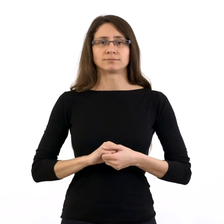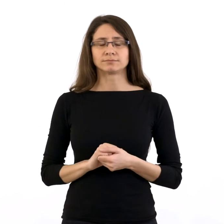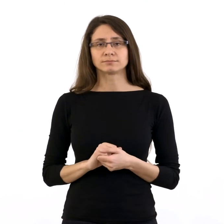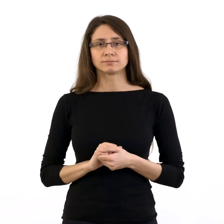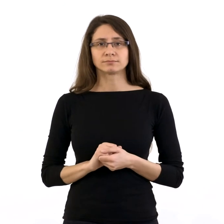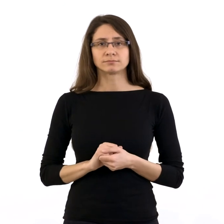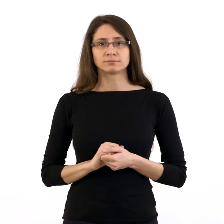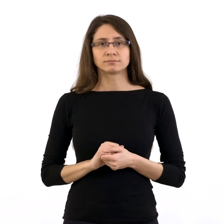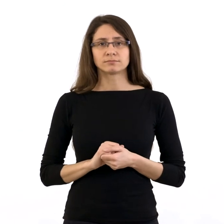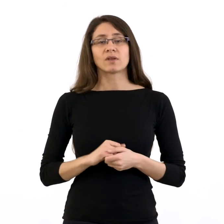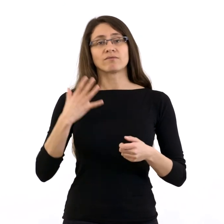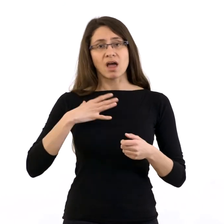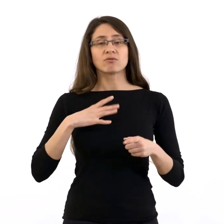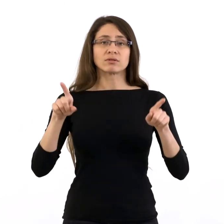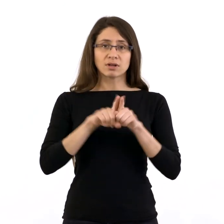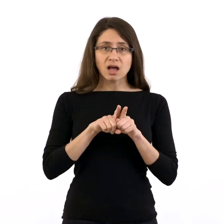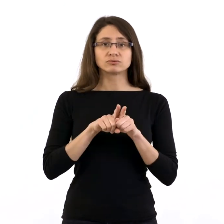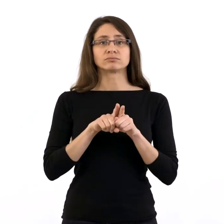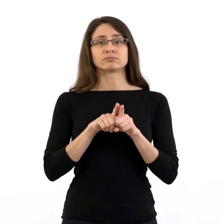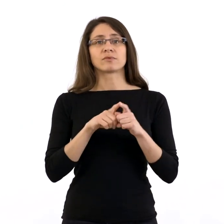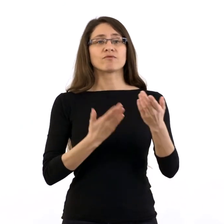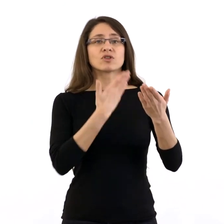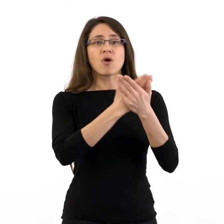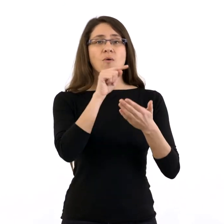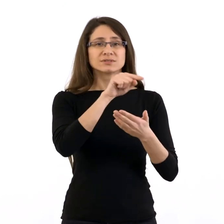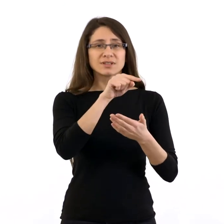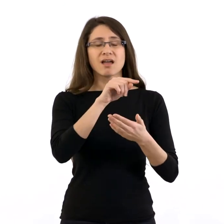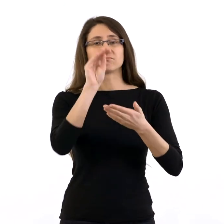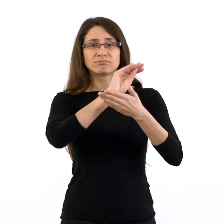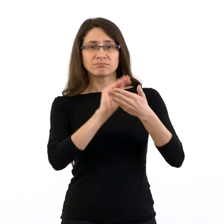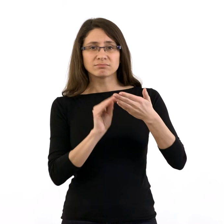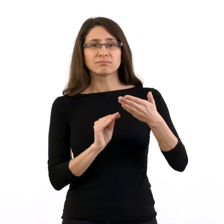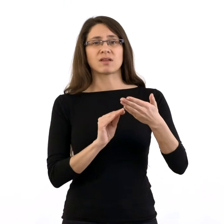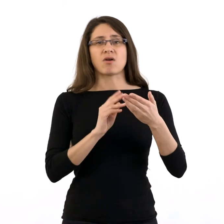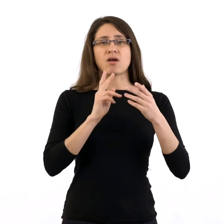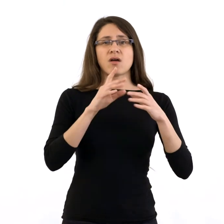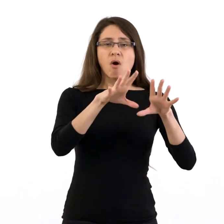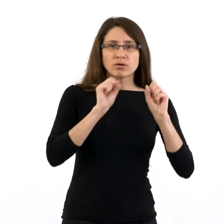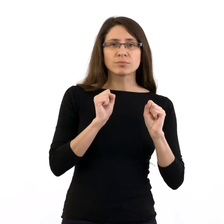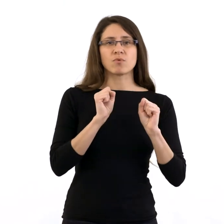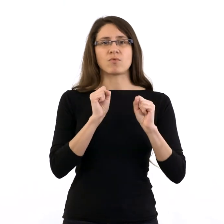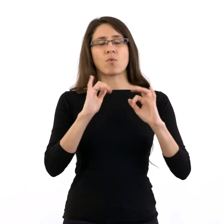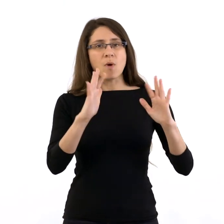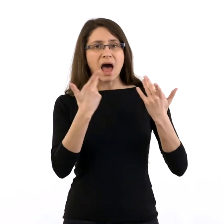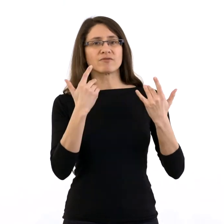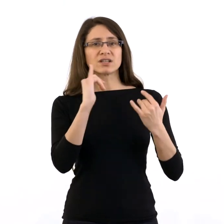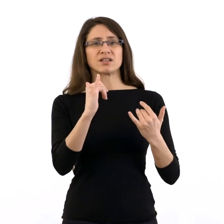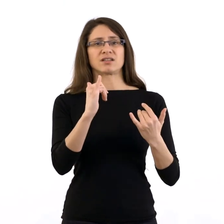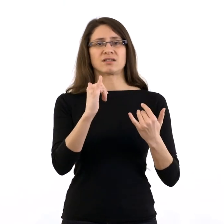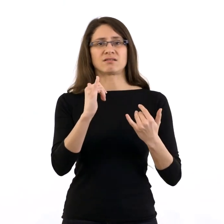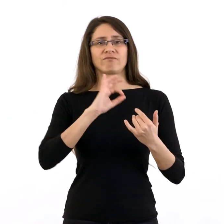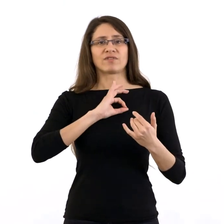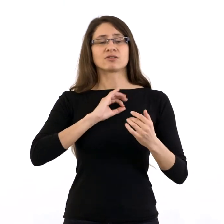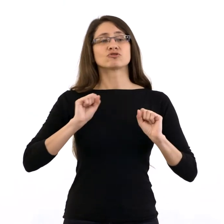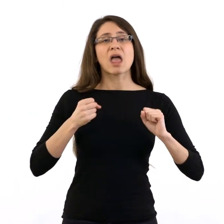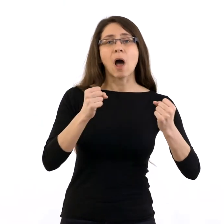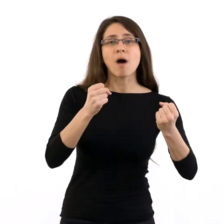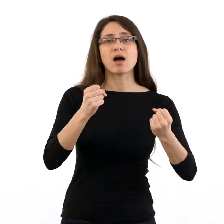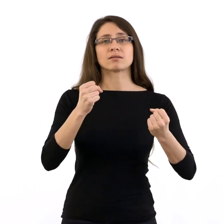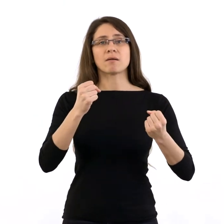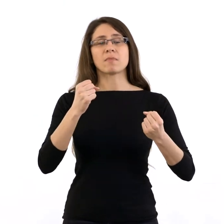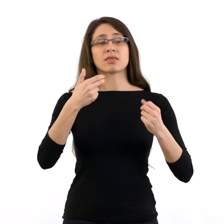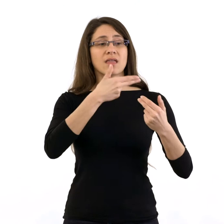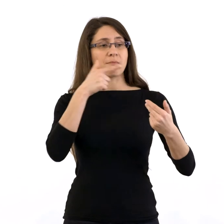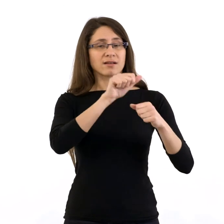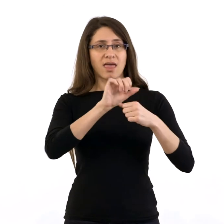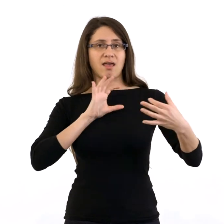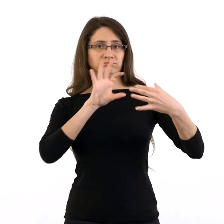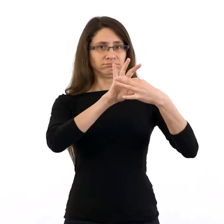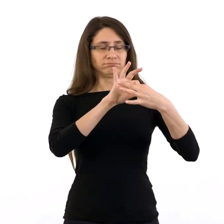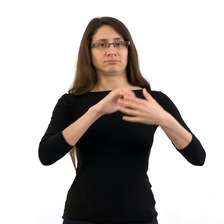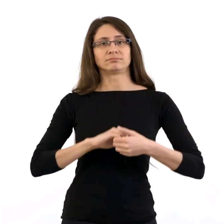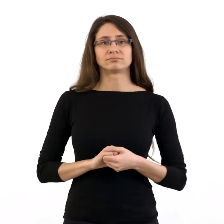Warto zadbać o to, by był zrozumiały w czytaniu i przybliżył oceniającym temat, w którym jesteśmy specjalistami.